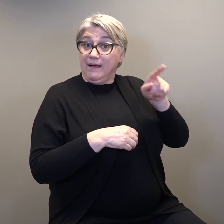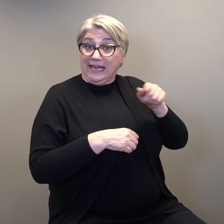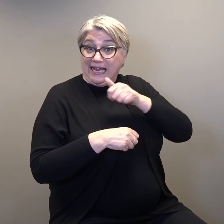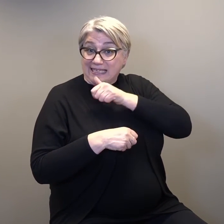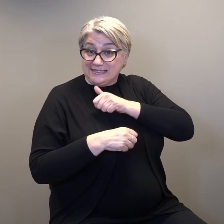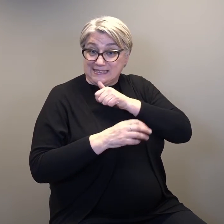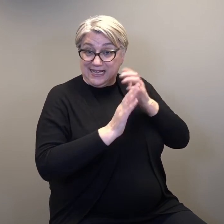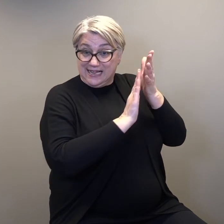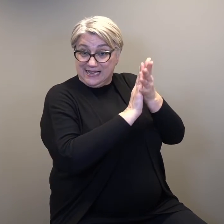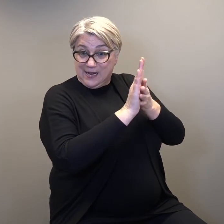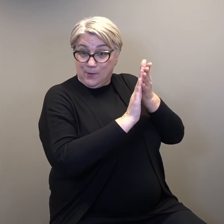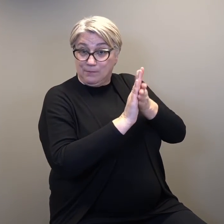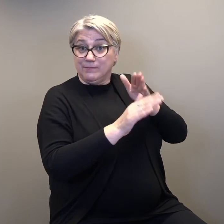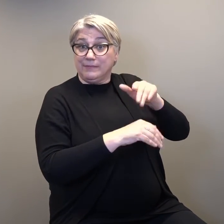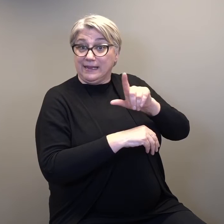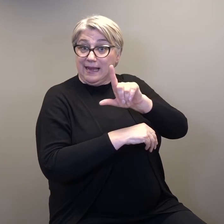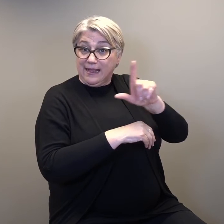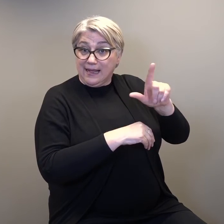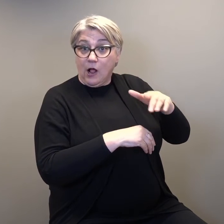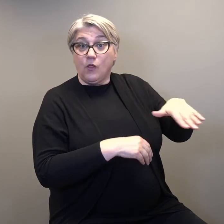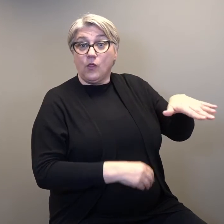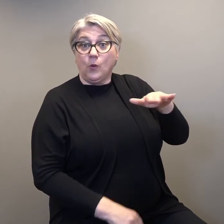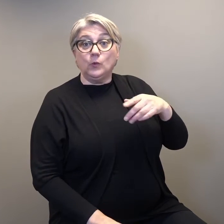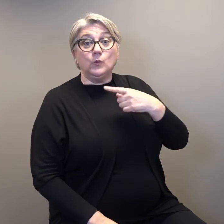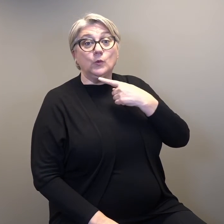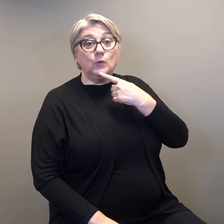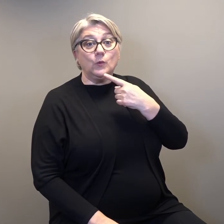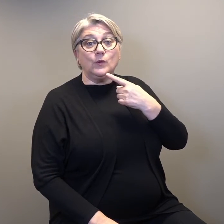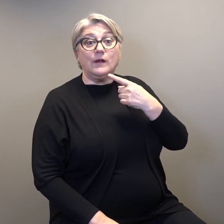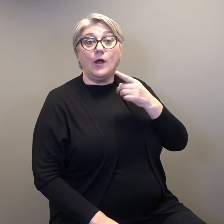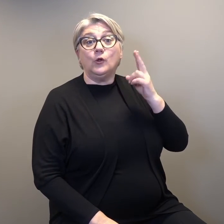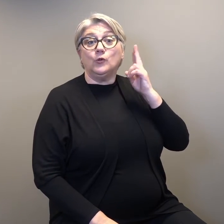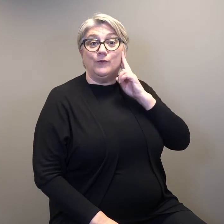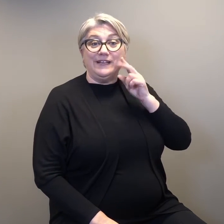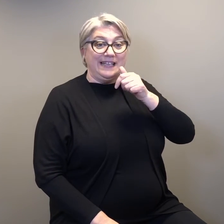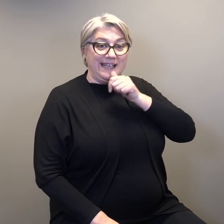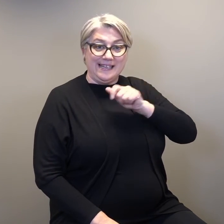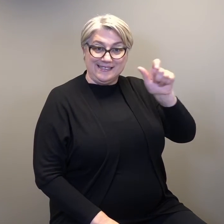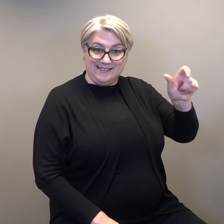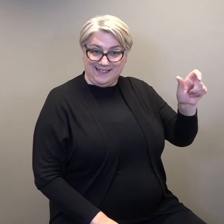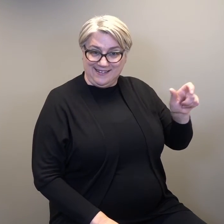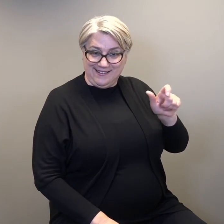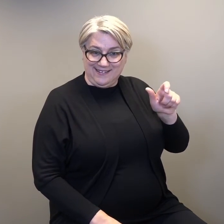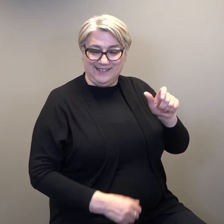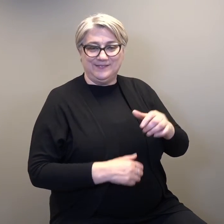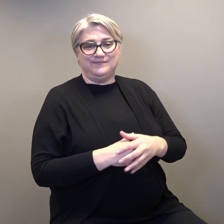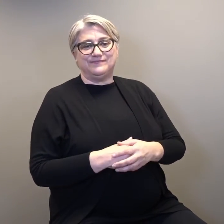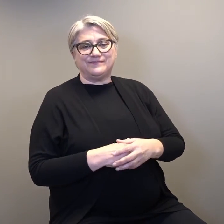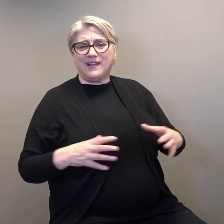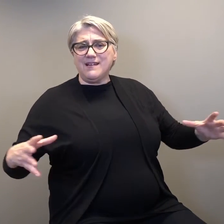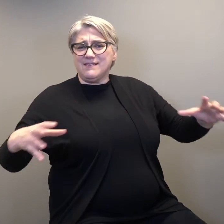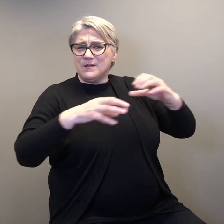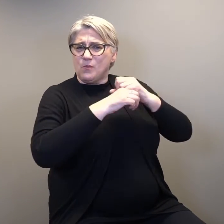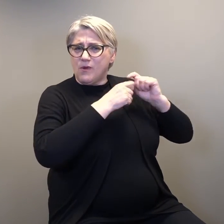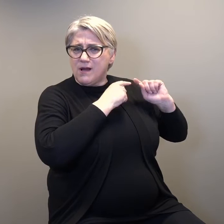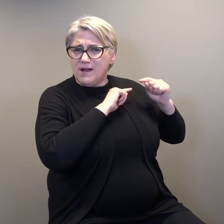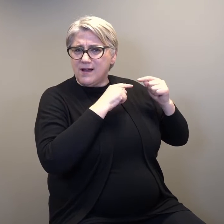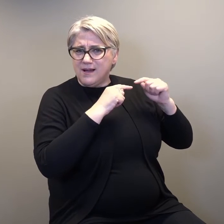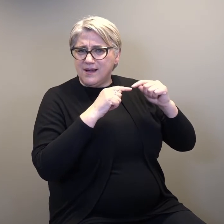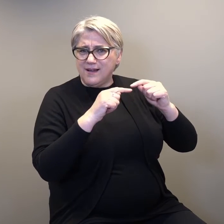Íslenskt táknmál er einnig þjóðtunga döff Íslendinga. Allir sem rætt hefur